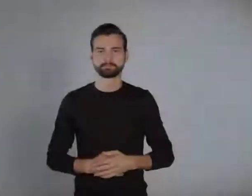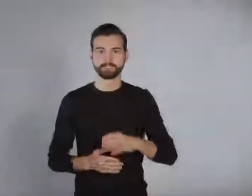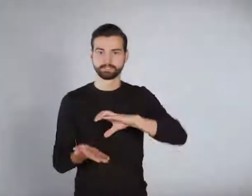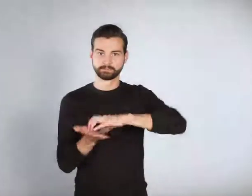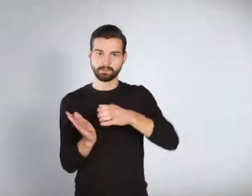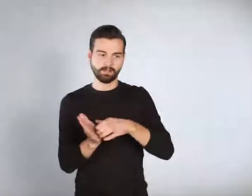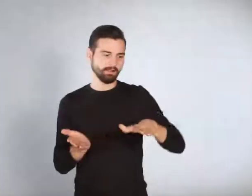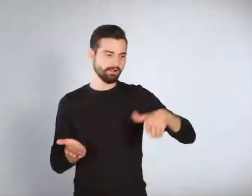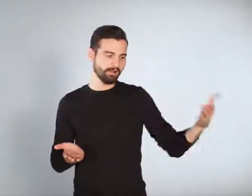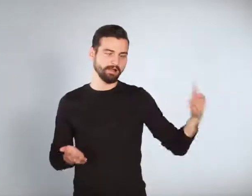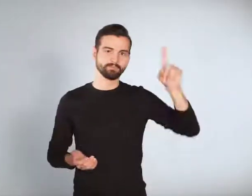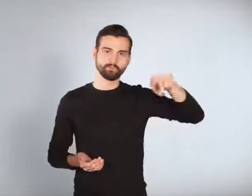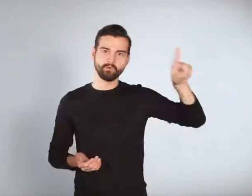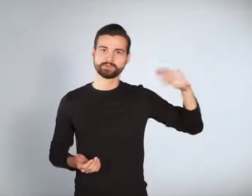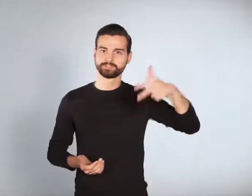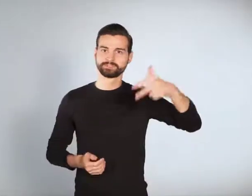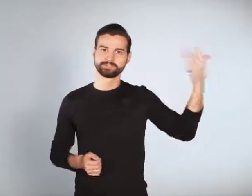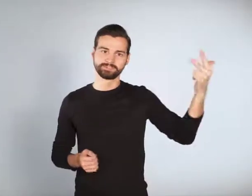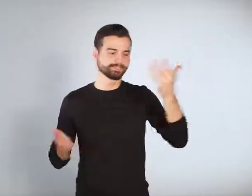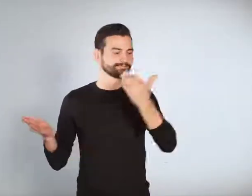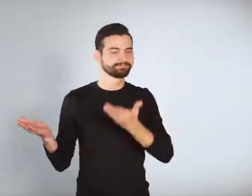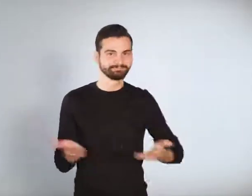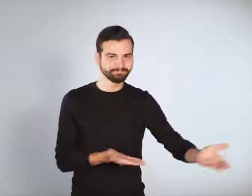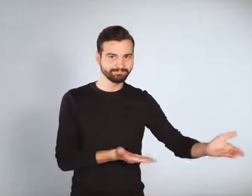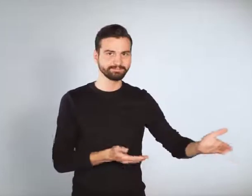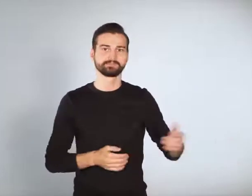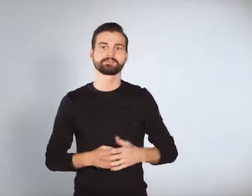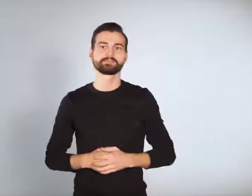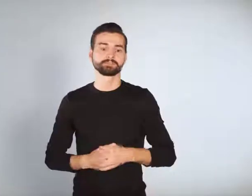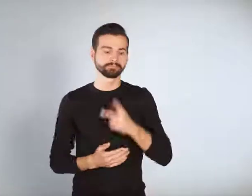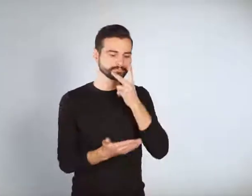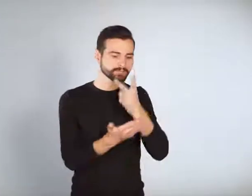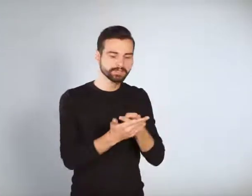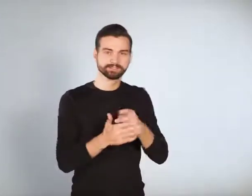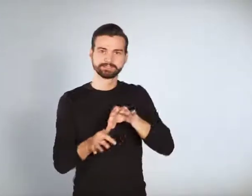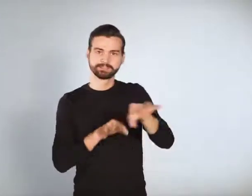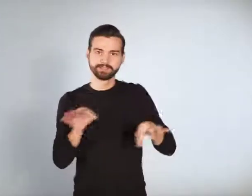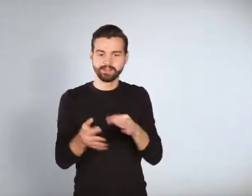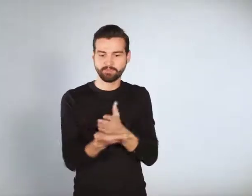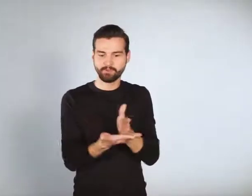Пройдите, пожалуйста, в зал № 33. Для этого воспользуйтесь схемой